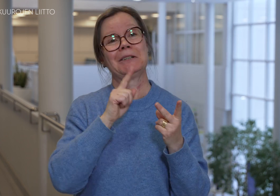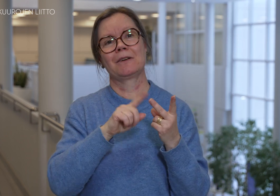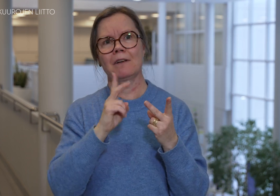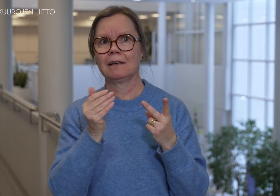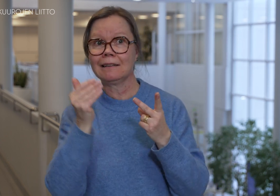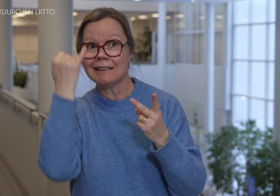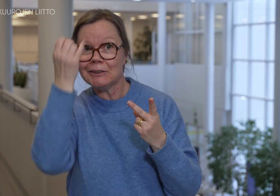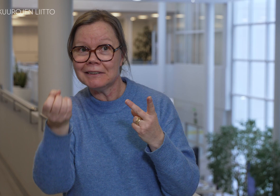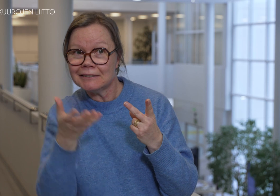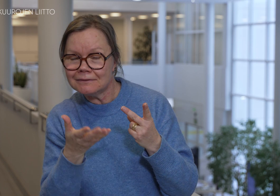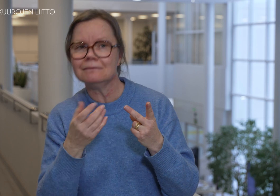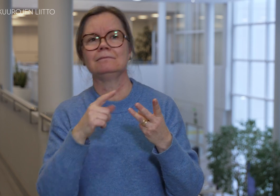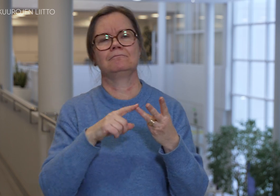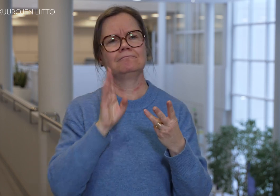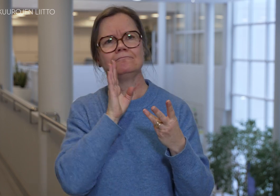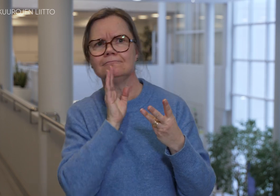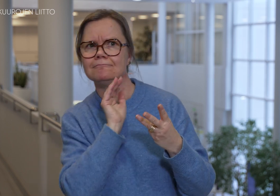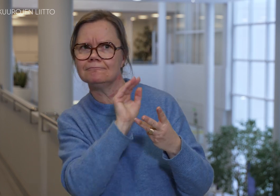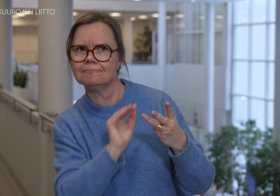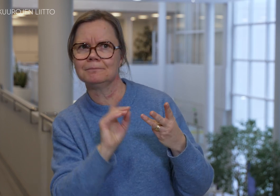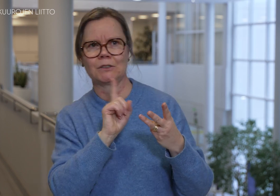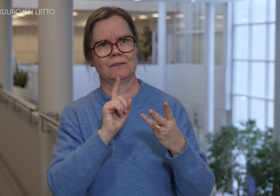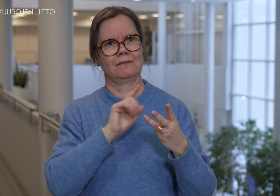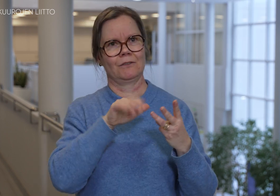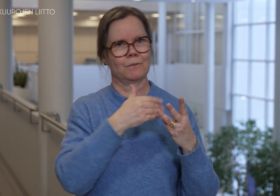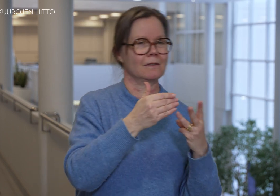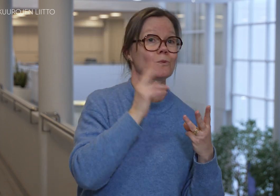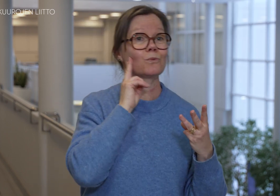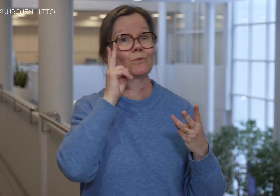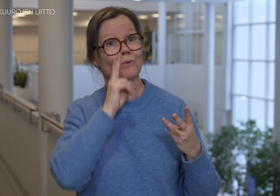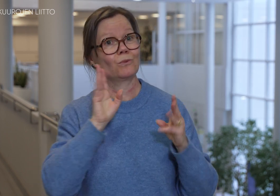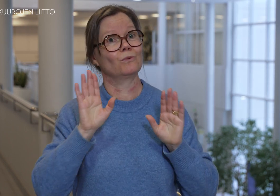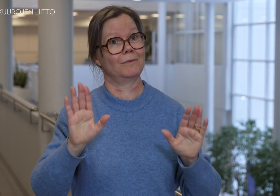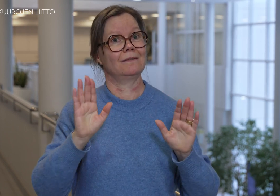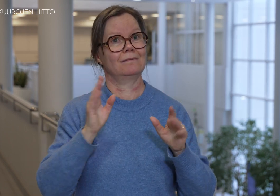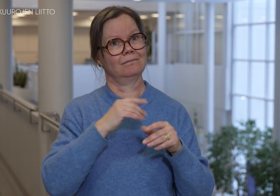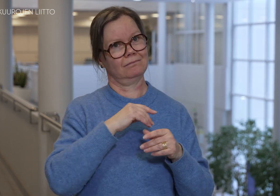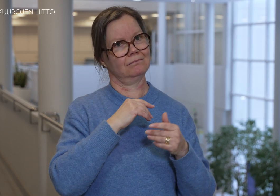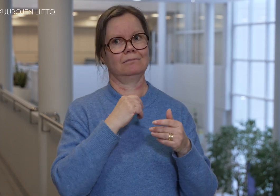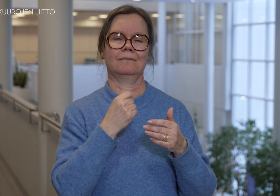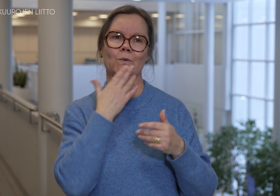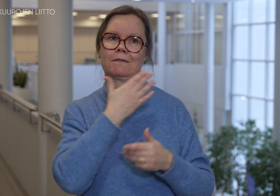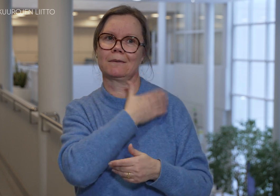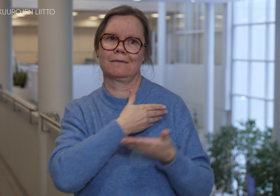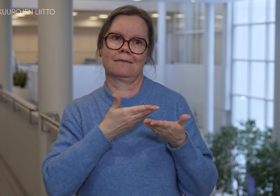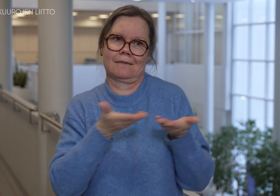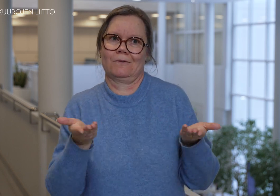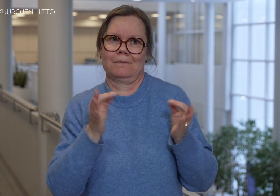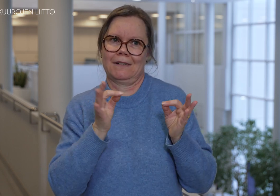Toiseksi kokoamme kehittämisideoita. Kolmanneksi kirjoitamme vinkkejä hyvistä tavoista tarjota palvelua viittomakielisille ja kuurosokeille -